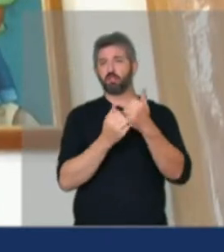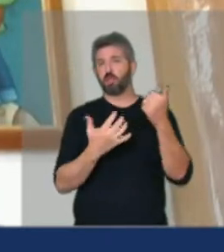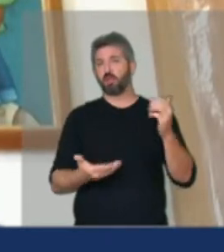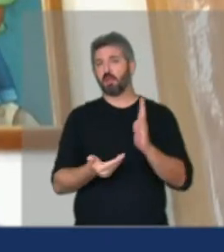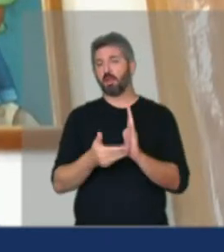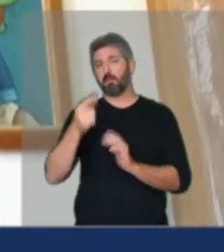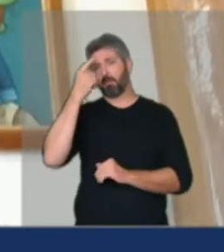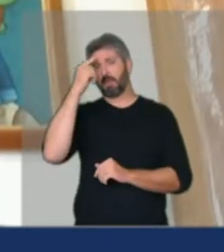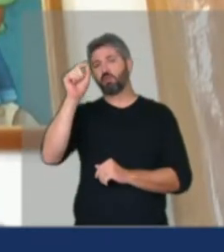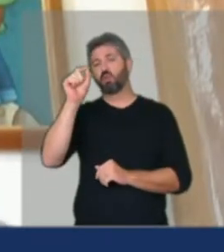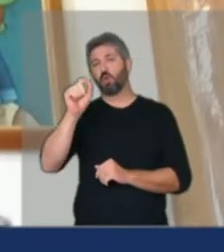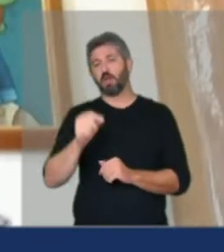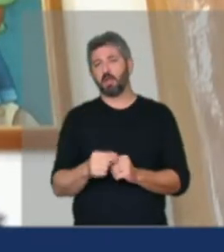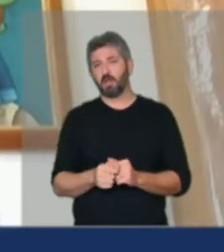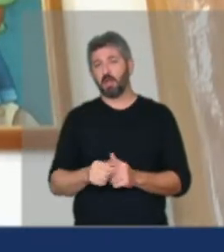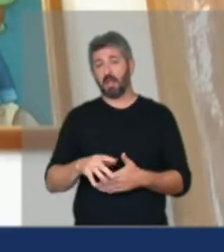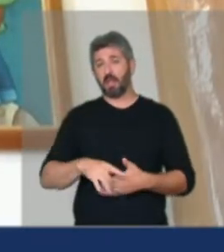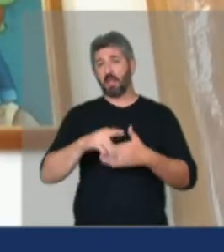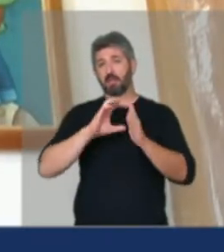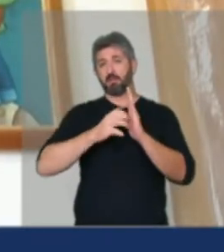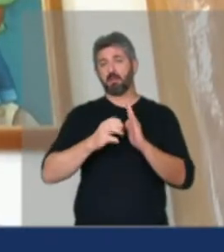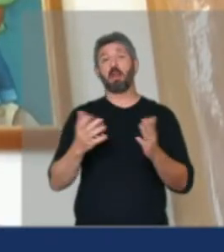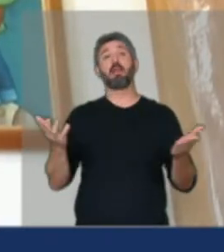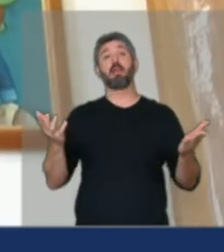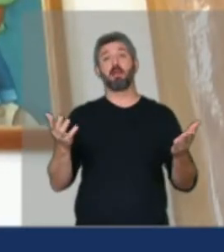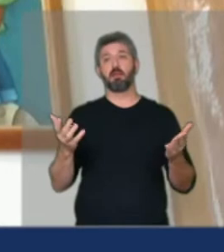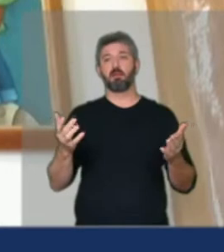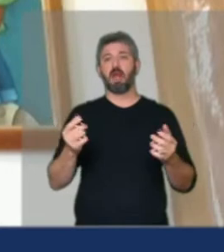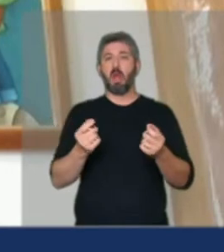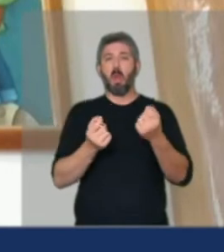OU OUTRA LIDERANÇA QUE TAMBÉM REITERADAMENTE SE